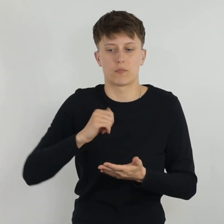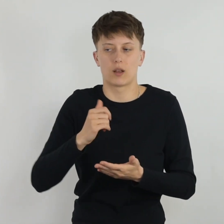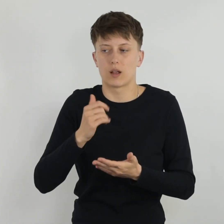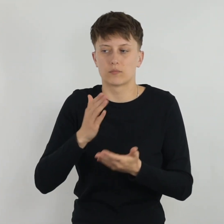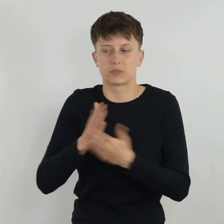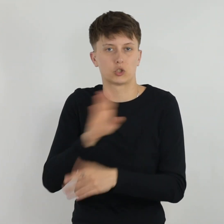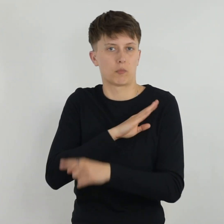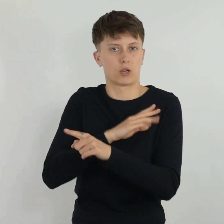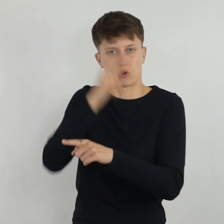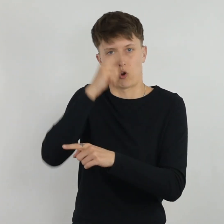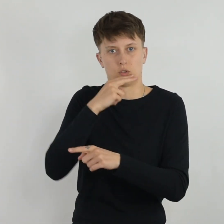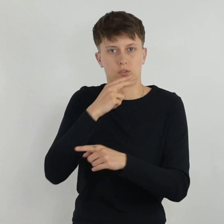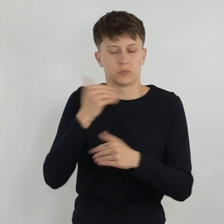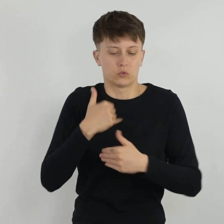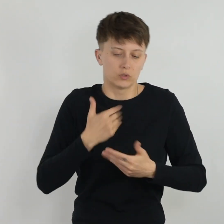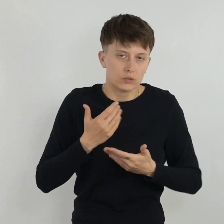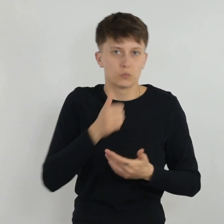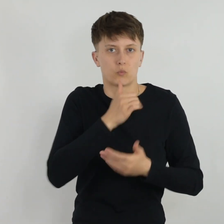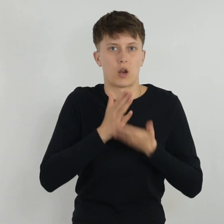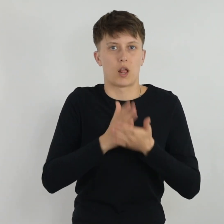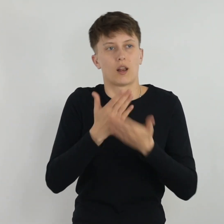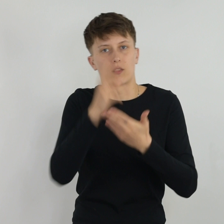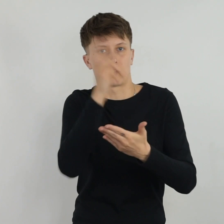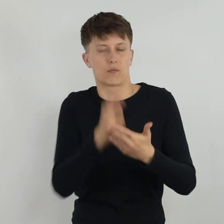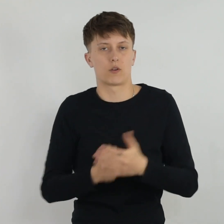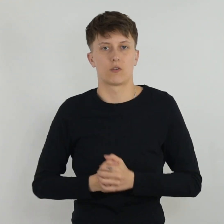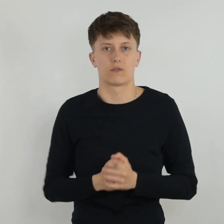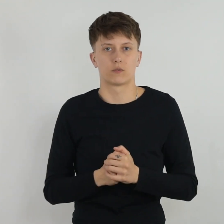ze śmiercią ojca.